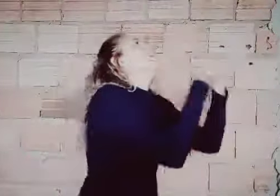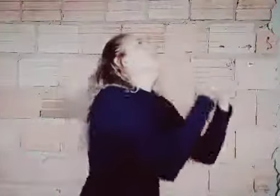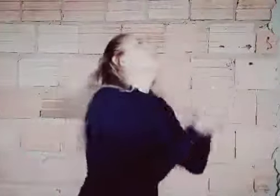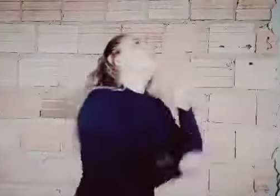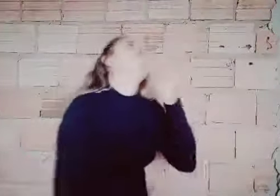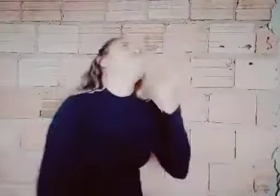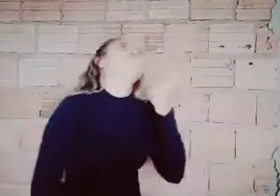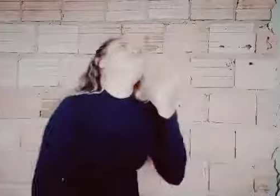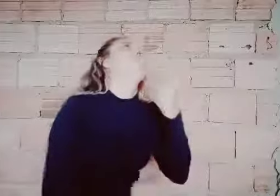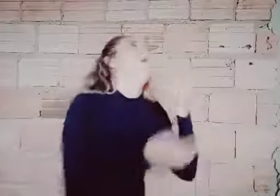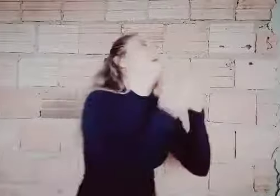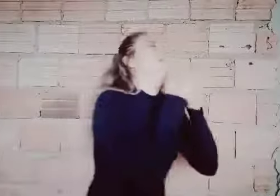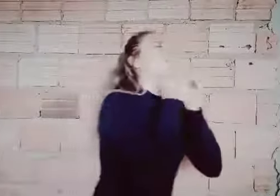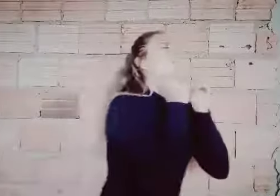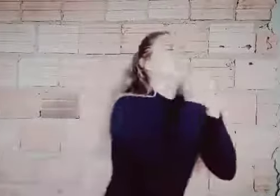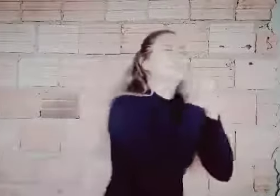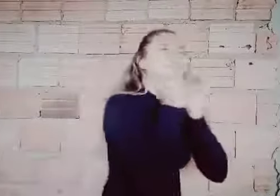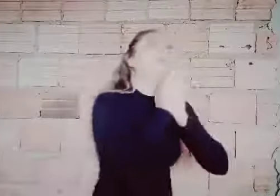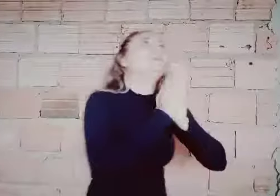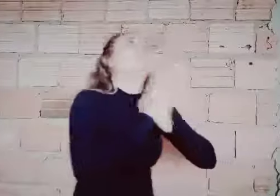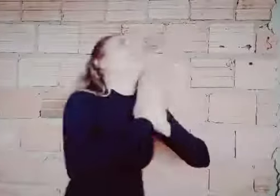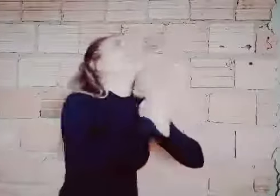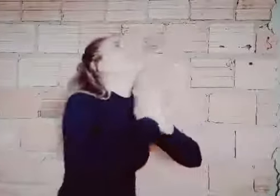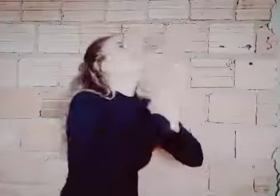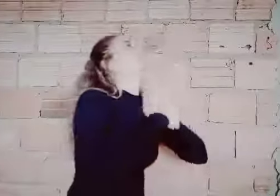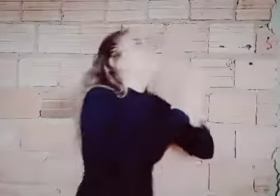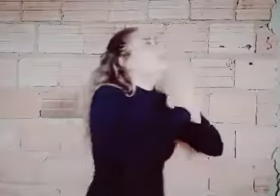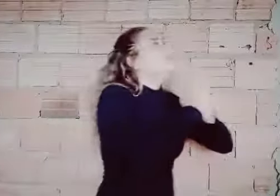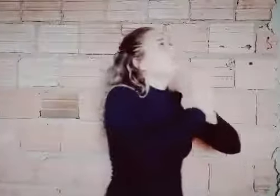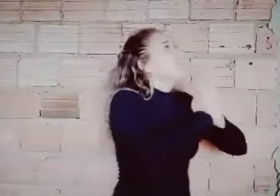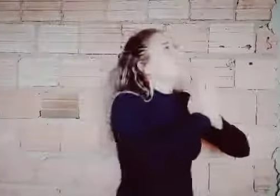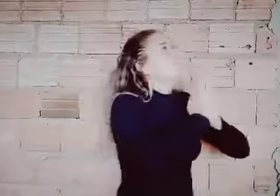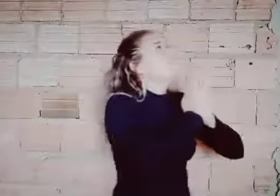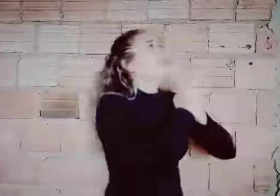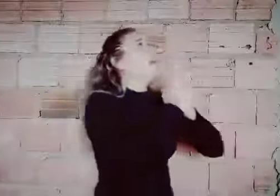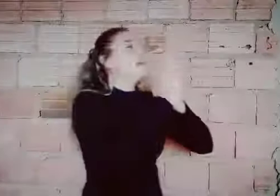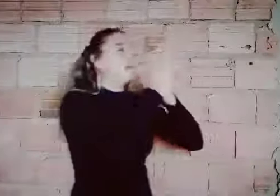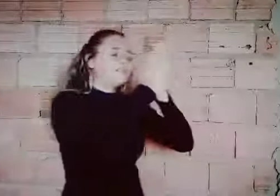Uma coisa Te peço